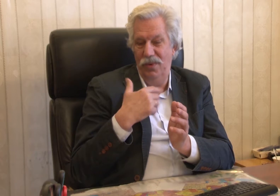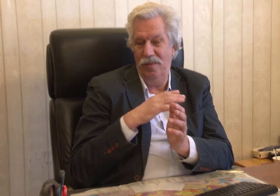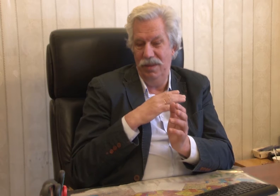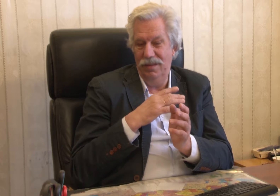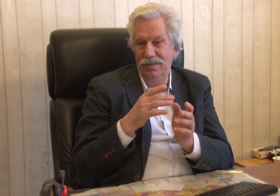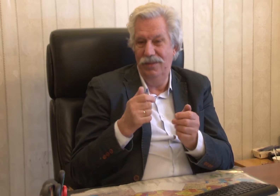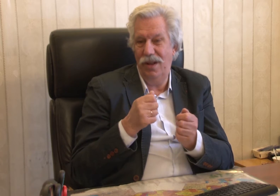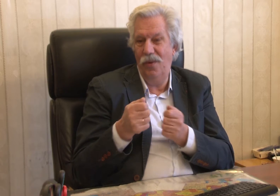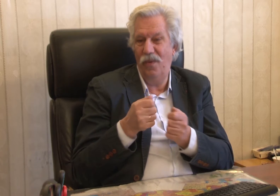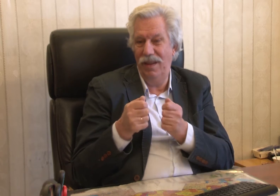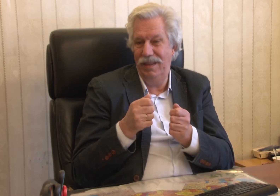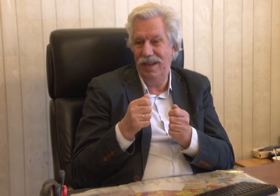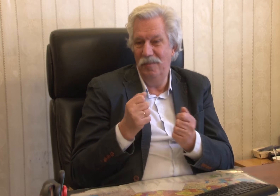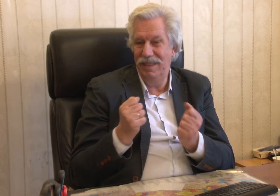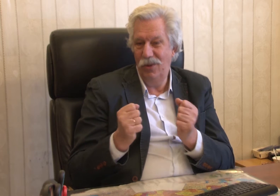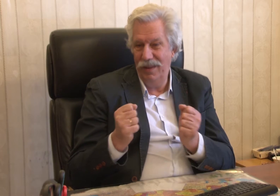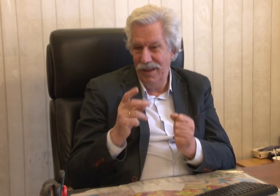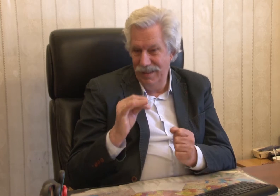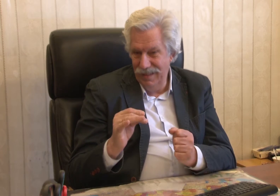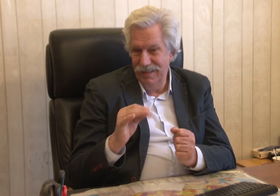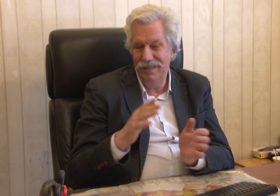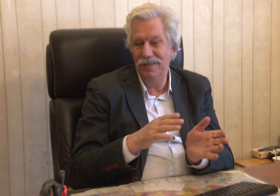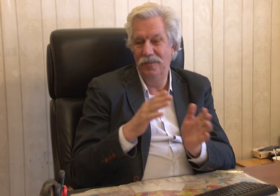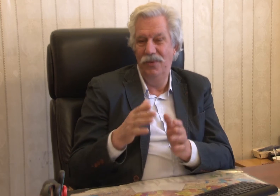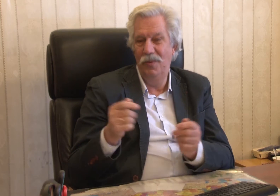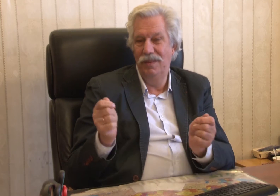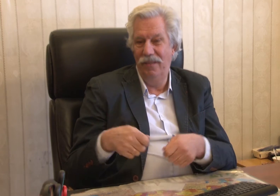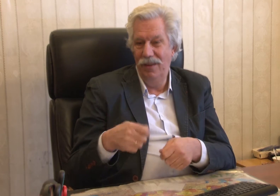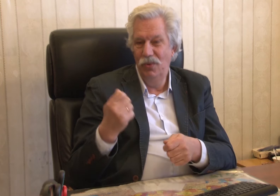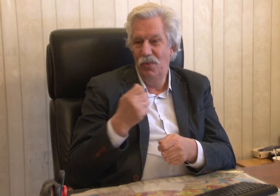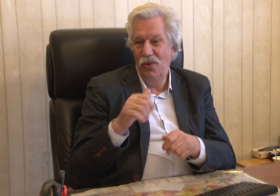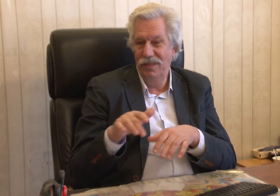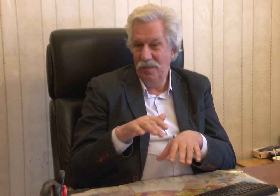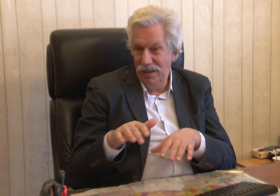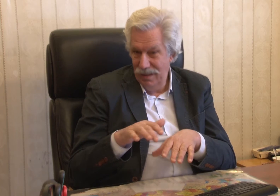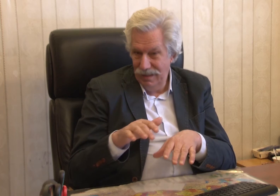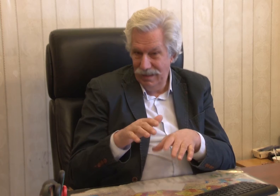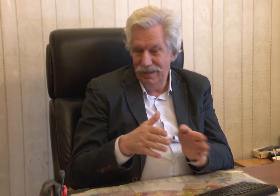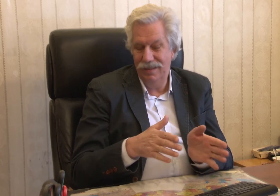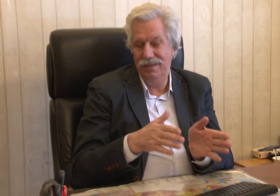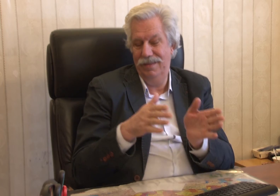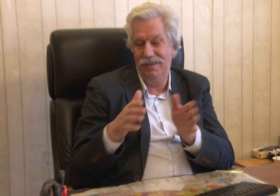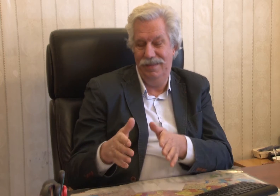Был руководителем дискотеки, затем стал заведующим художественной самодеятельностью,